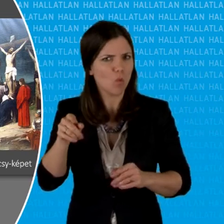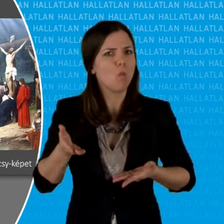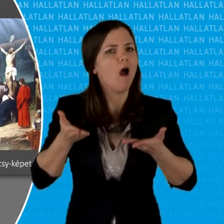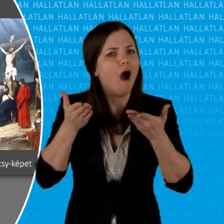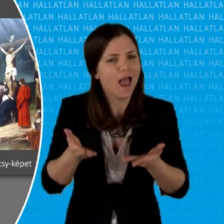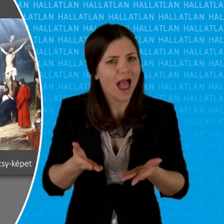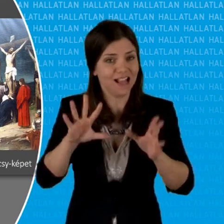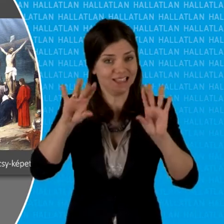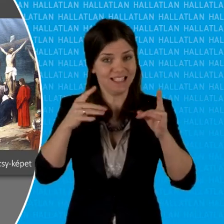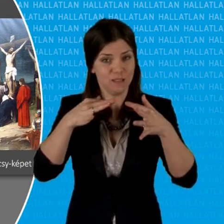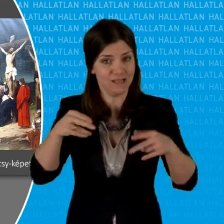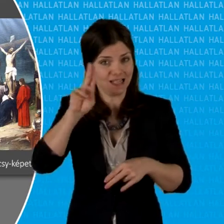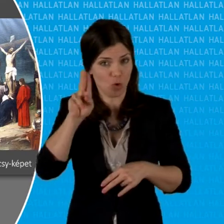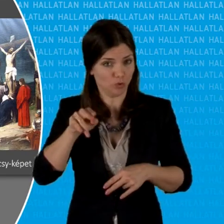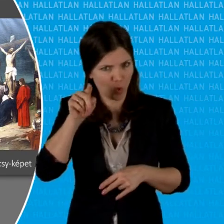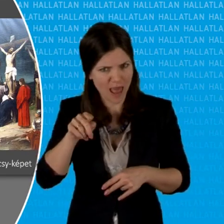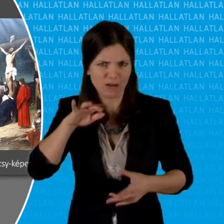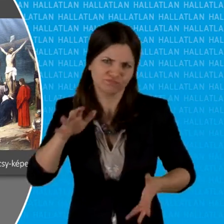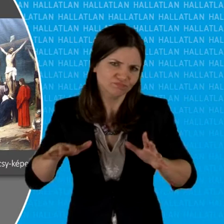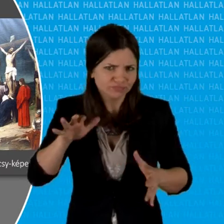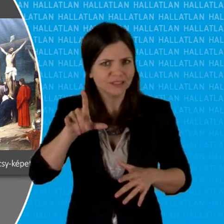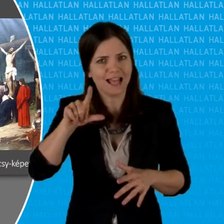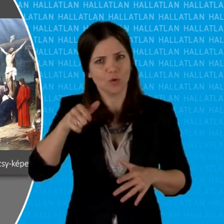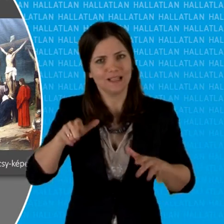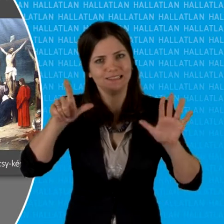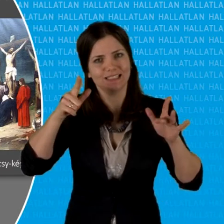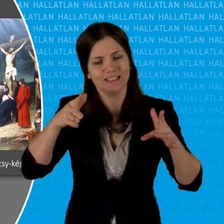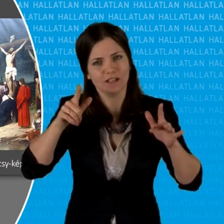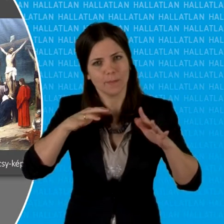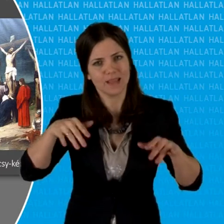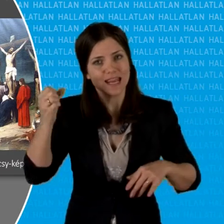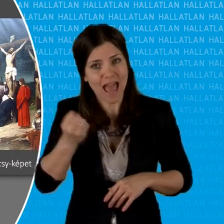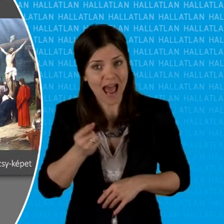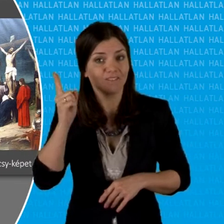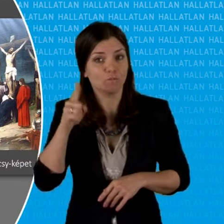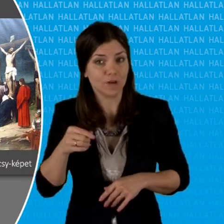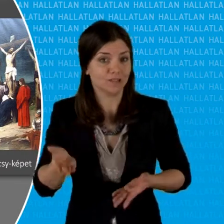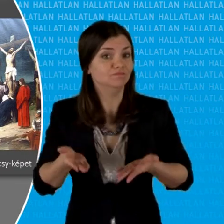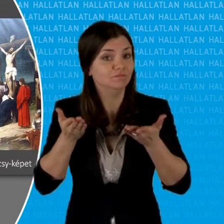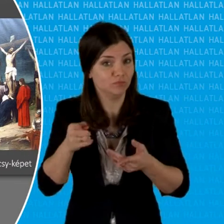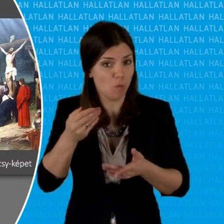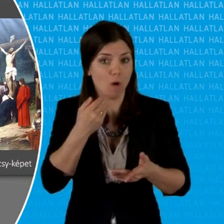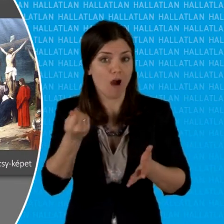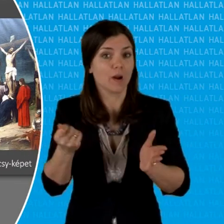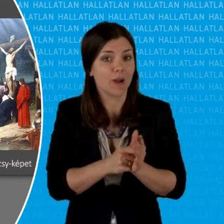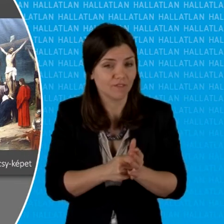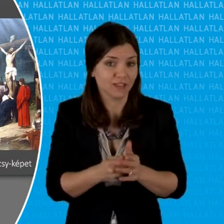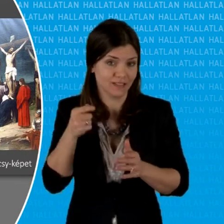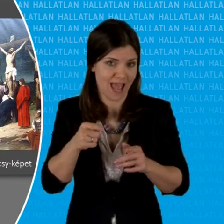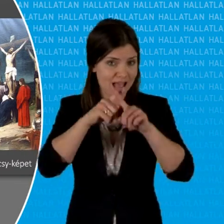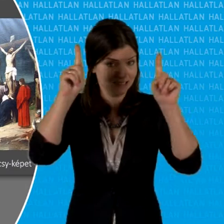Tízmillió dollárt, azaz 2,7 milliárd forintot kínált a képért.